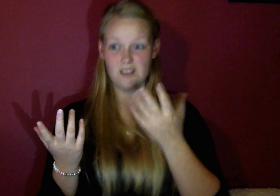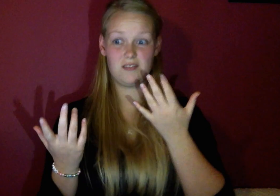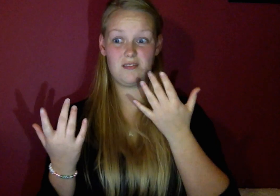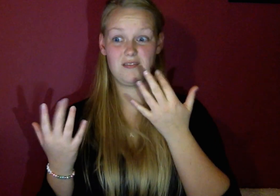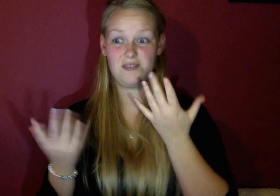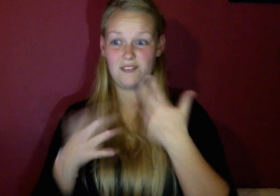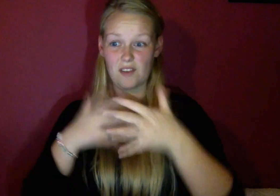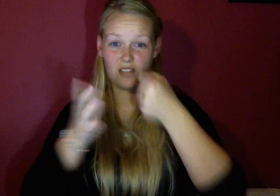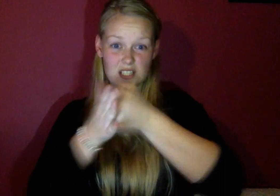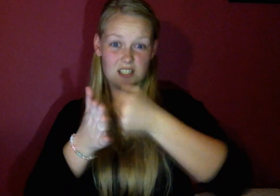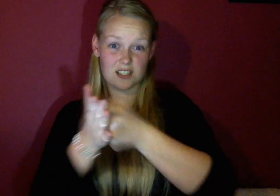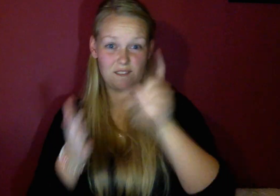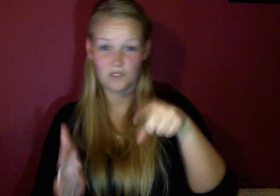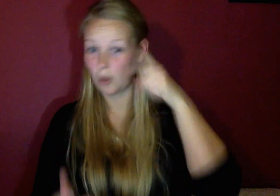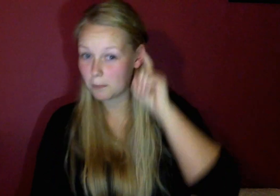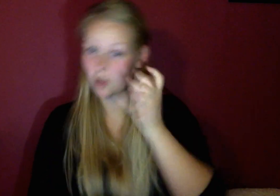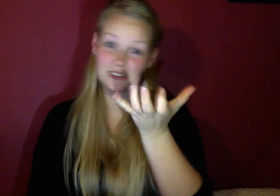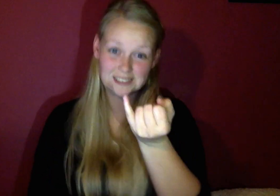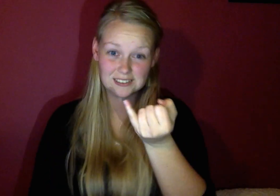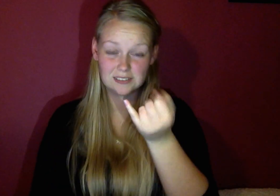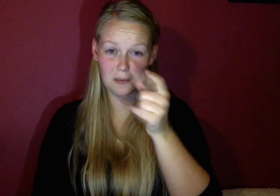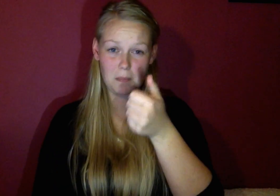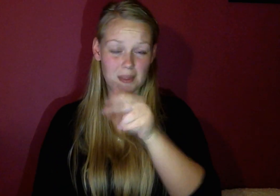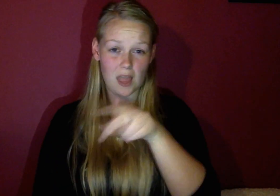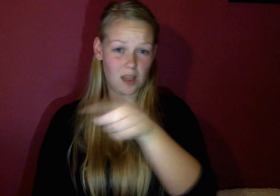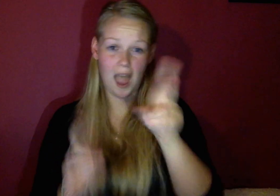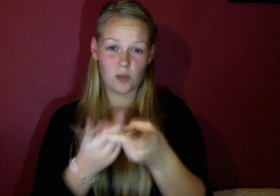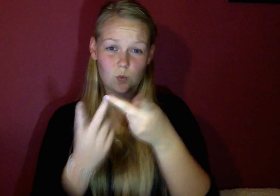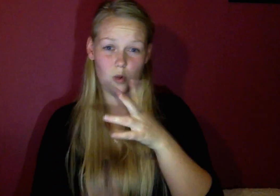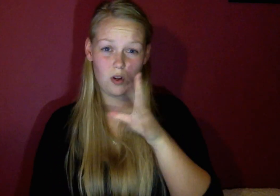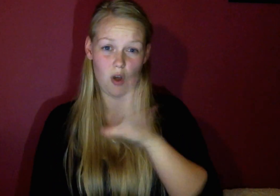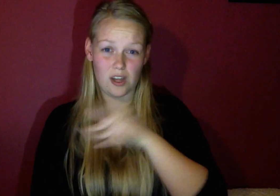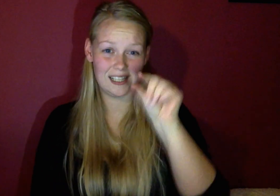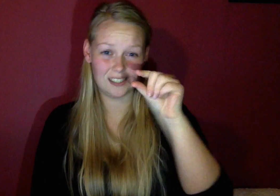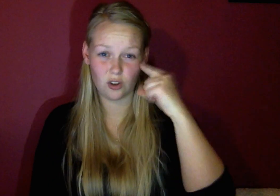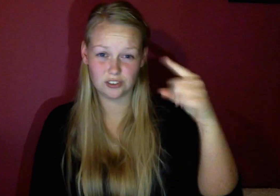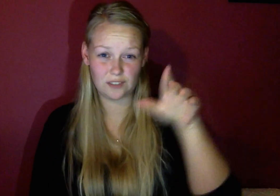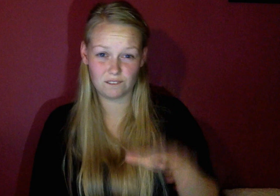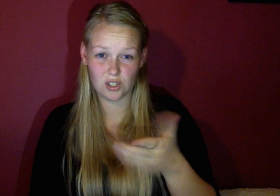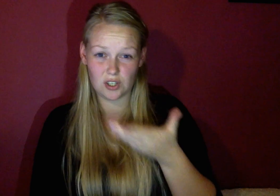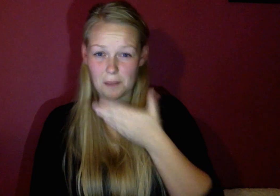Ok... Det är lite som varför kämpa för hörapparater/CI om de ändå har bara lite hörsel kvar?